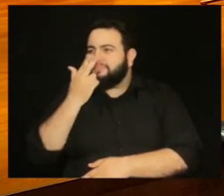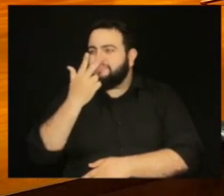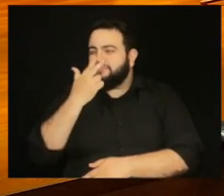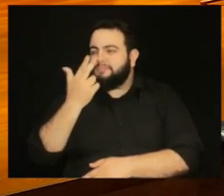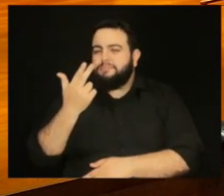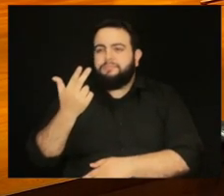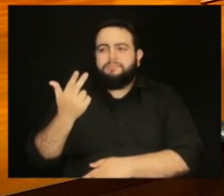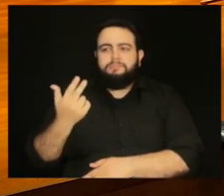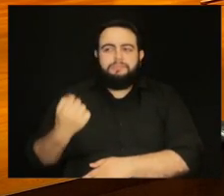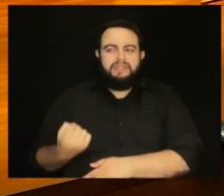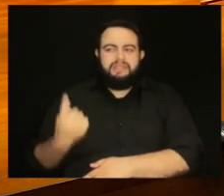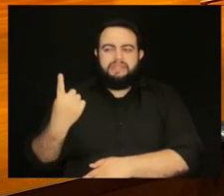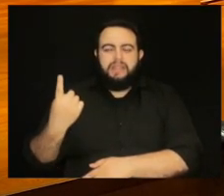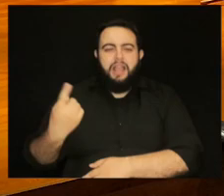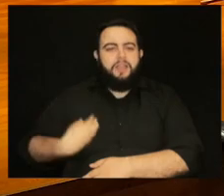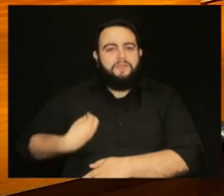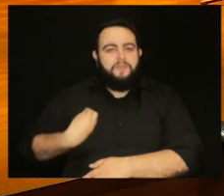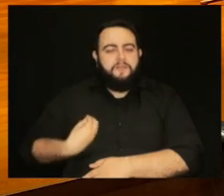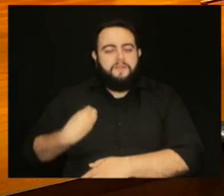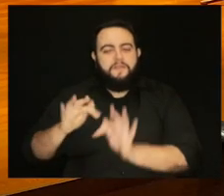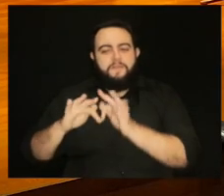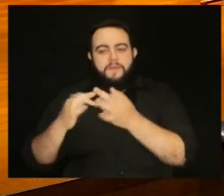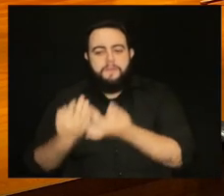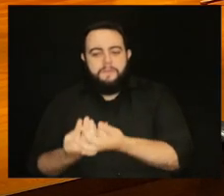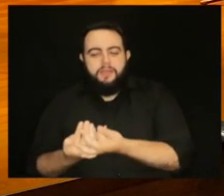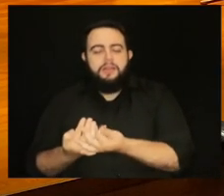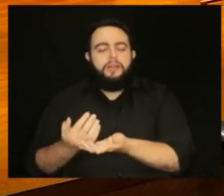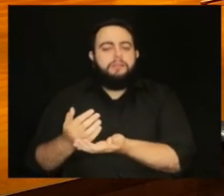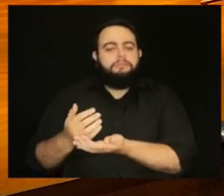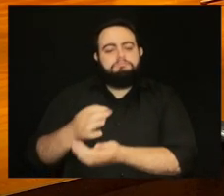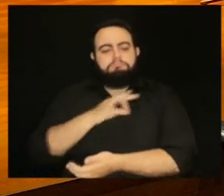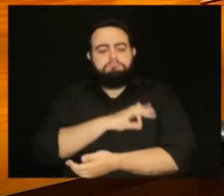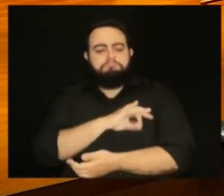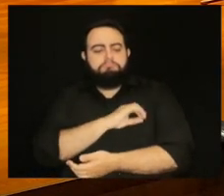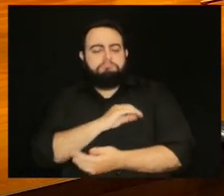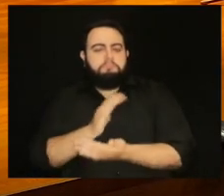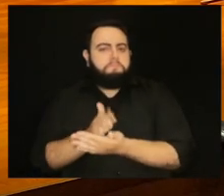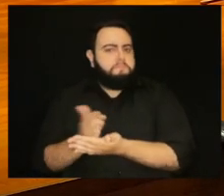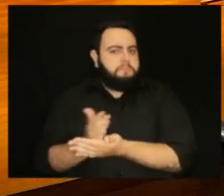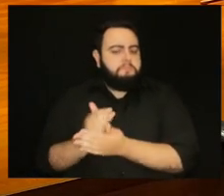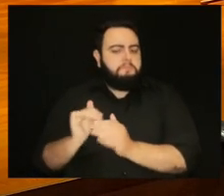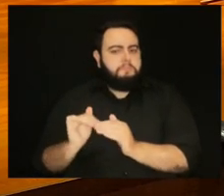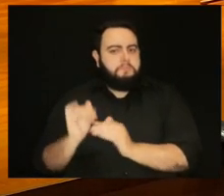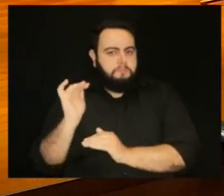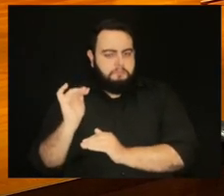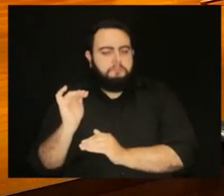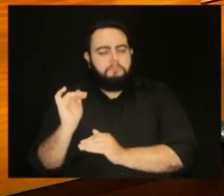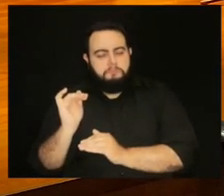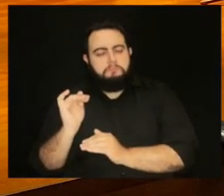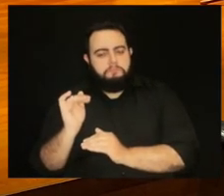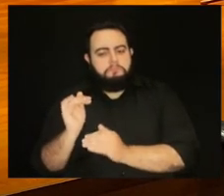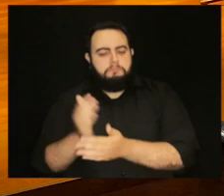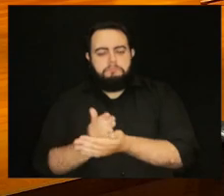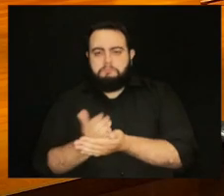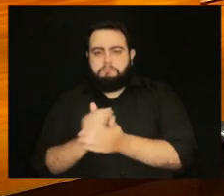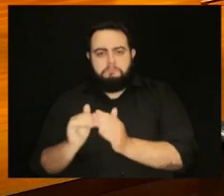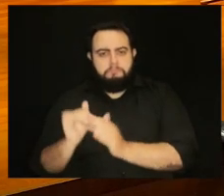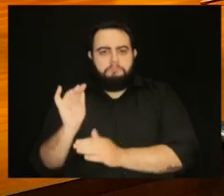família de classe média, em algum momento de classe média alta, conforme o salário do pai dele